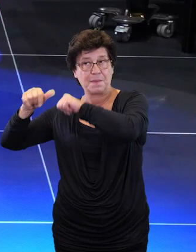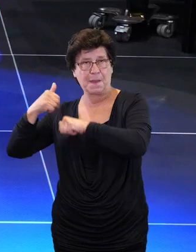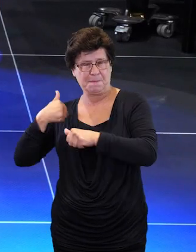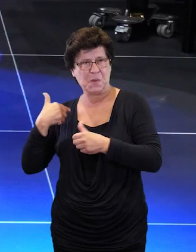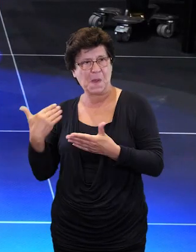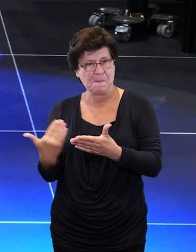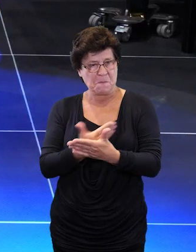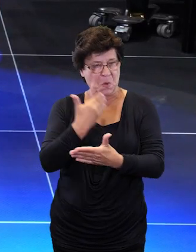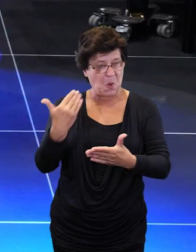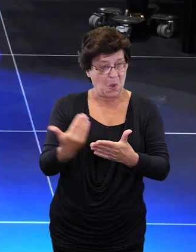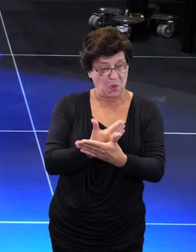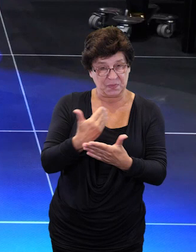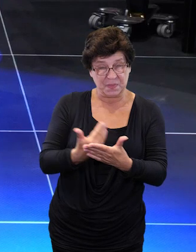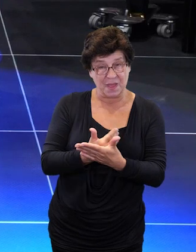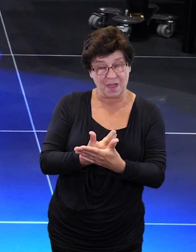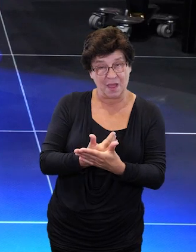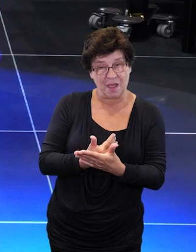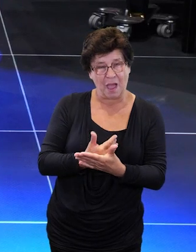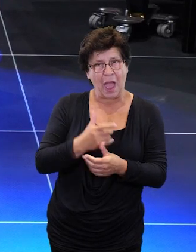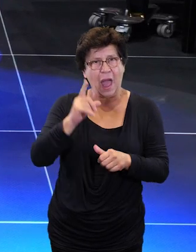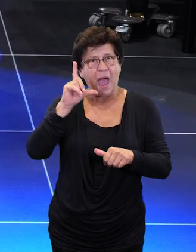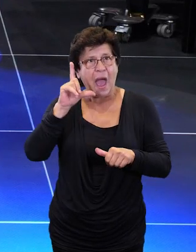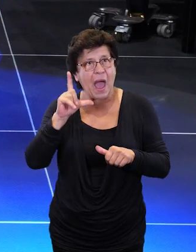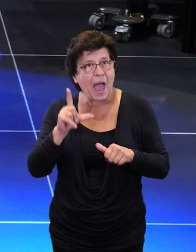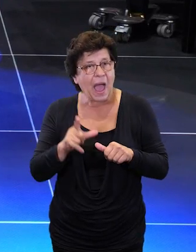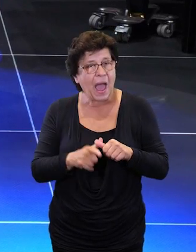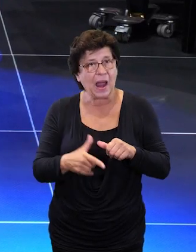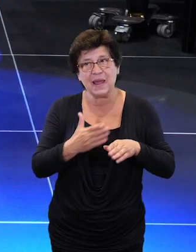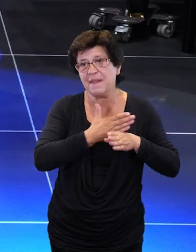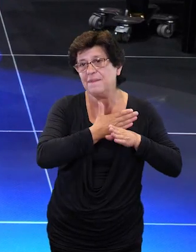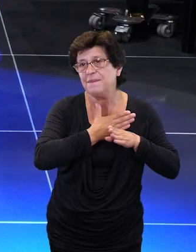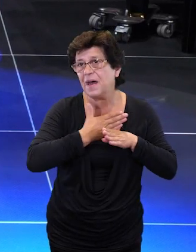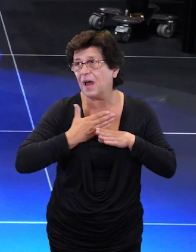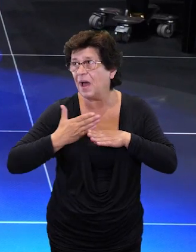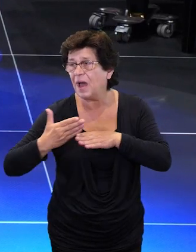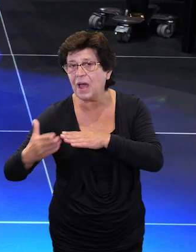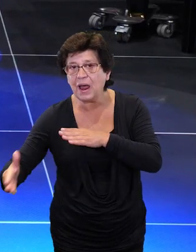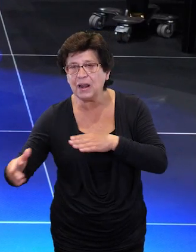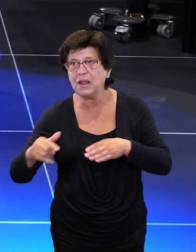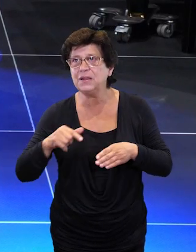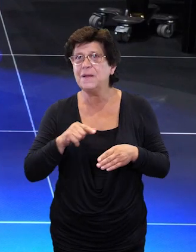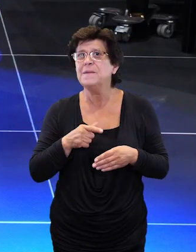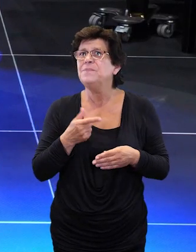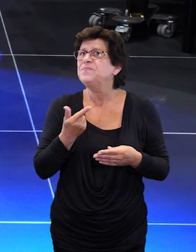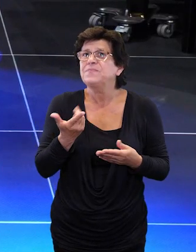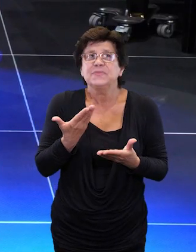że tak powiem kolokwialnie, ale nadal ten trend się utrzymuje. Na czym to polega? Dlaczego?